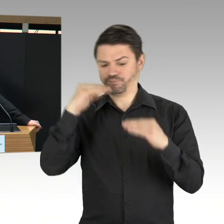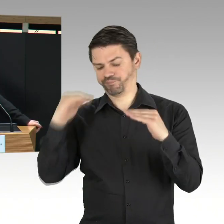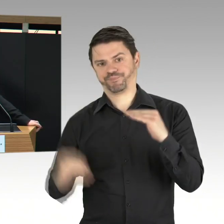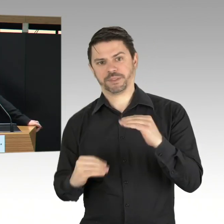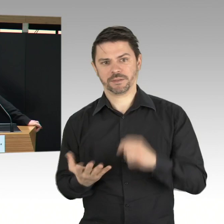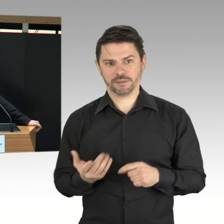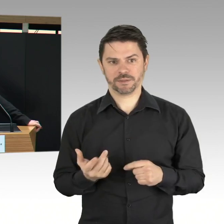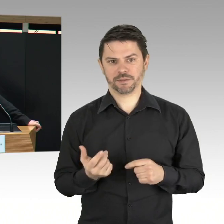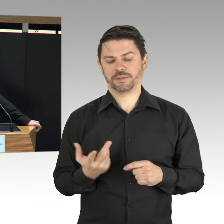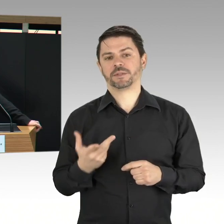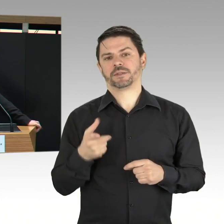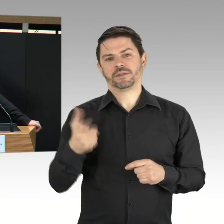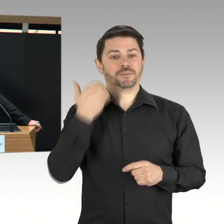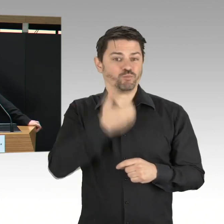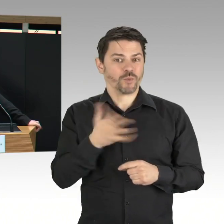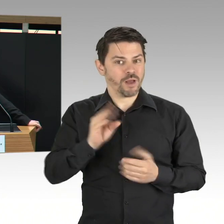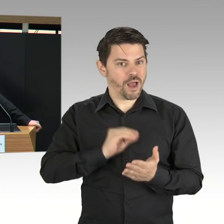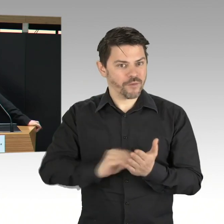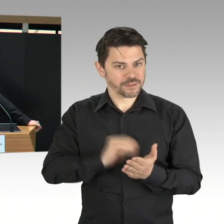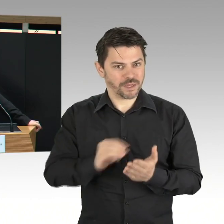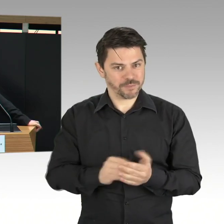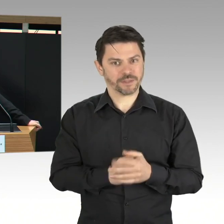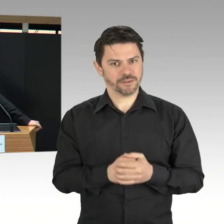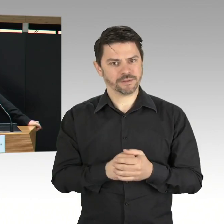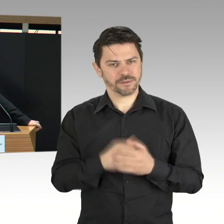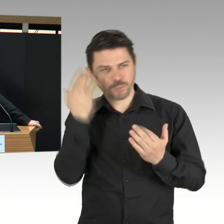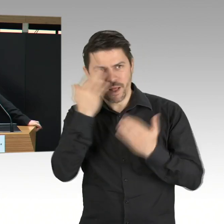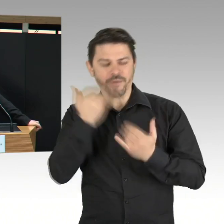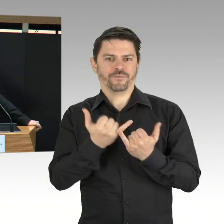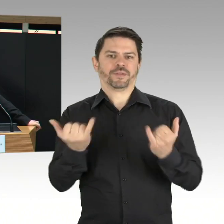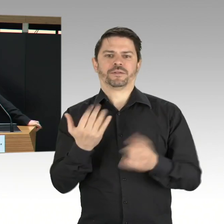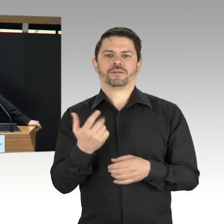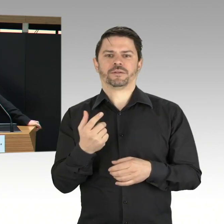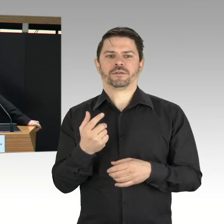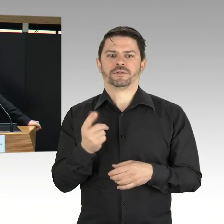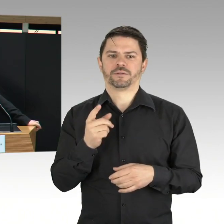(Rednerwechsel) Nein, nein, nein, lasse ich nicht. So, meine sehr verehrten Damen und Herren,